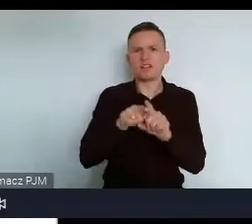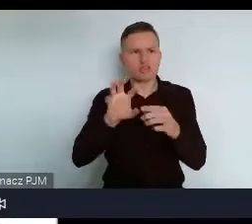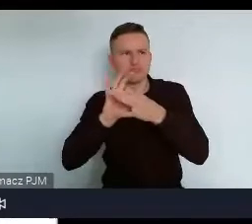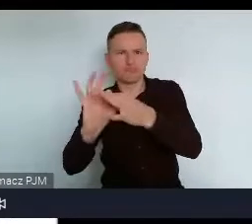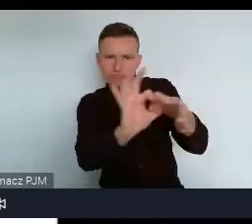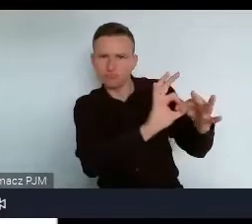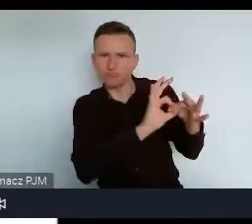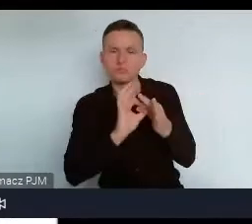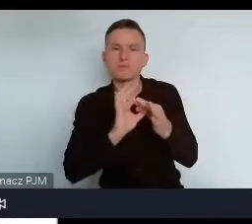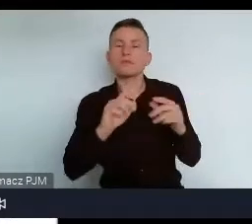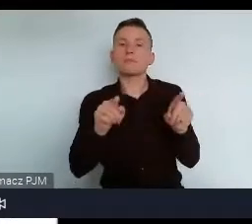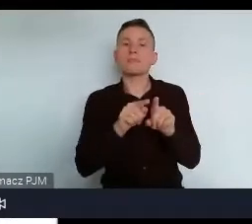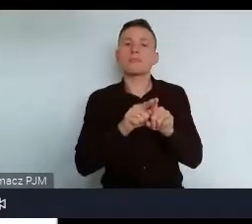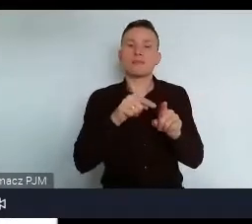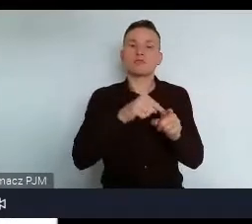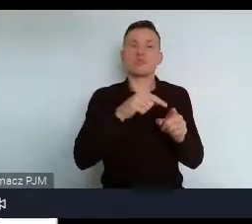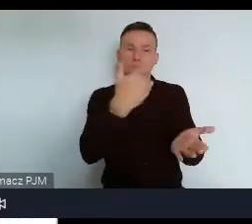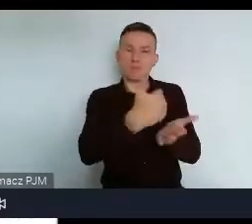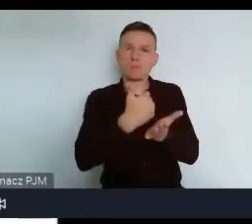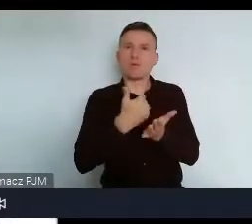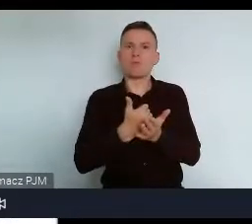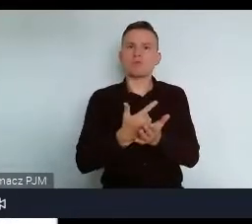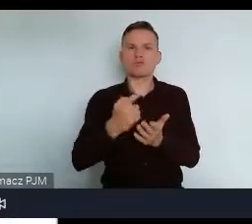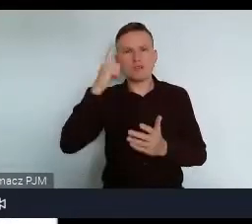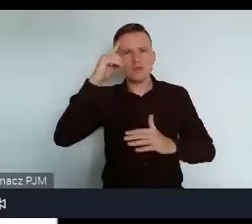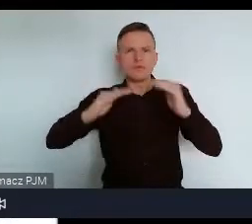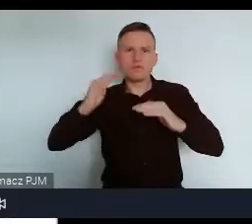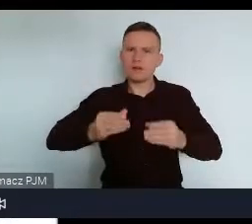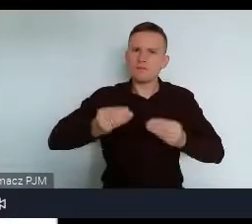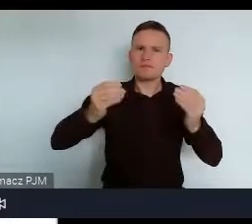Celów Zrównoważonego Rozwoju numer 11, 16 i 17.